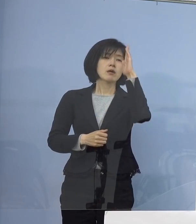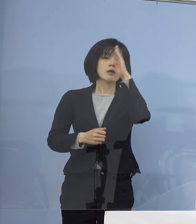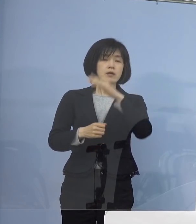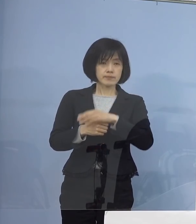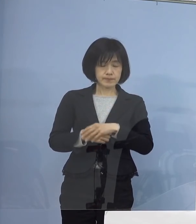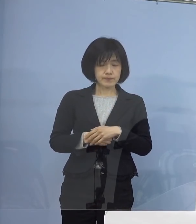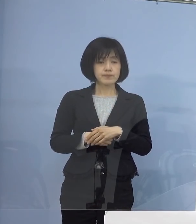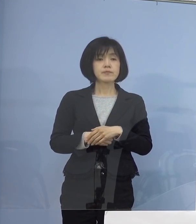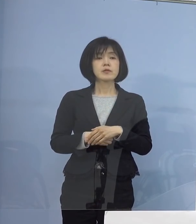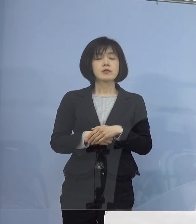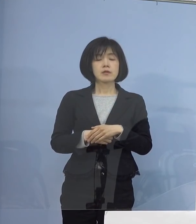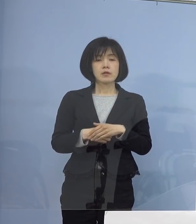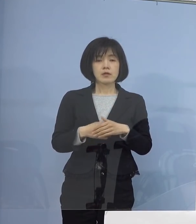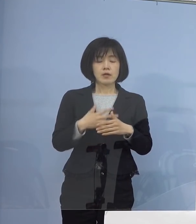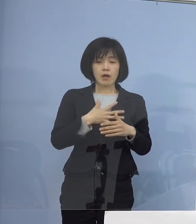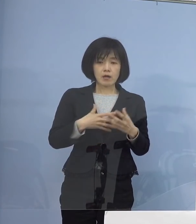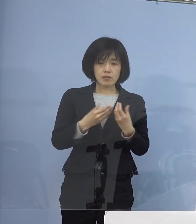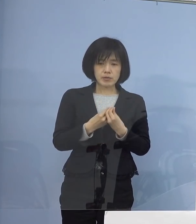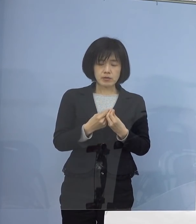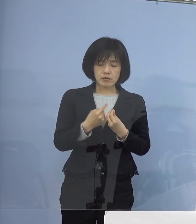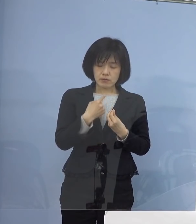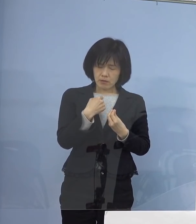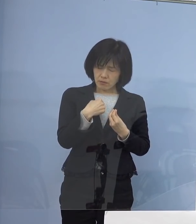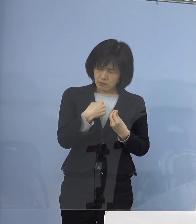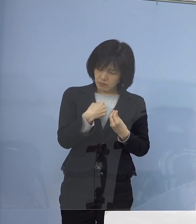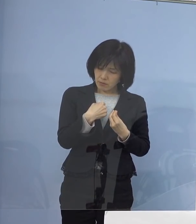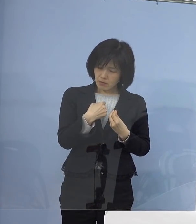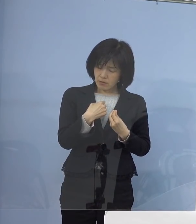これはひょっとすると感染したのかな